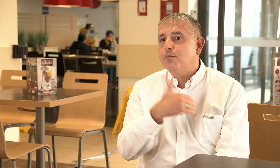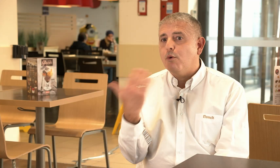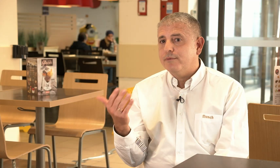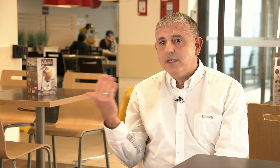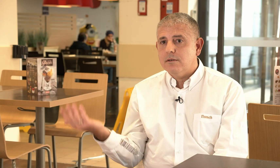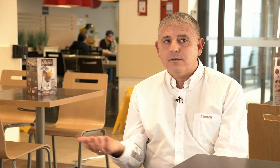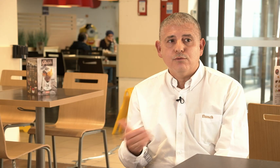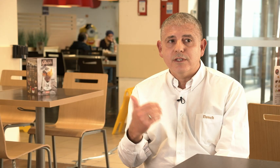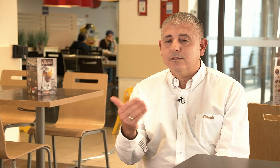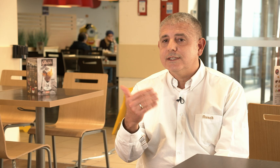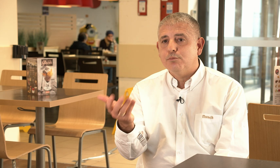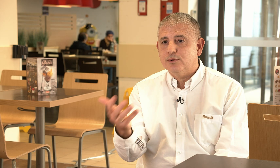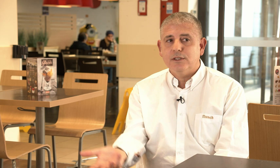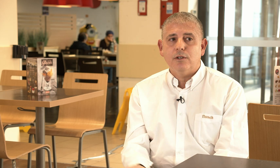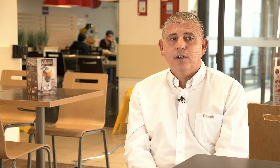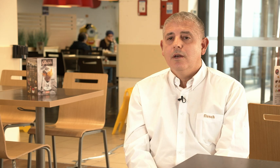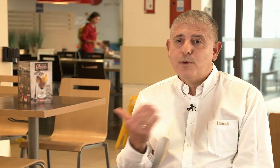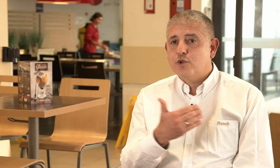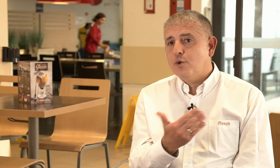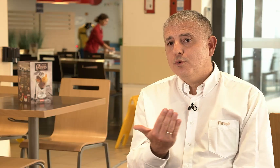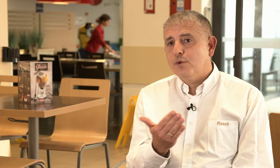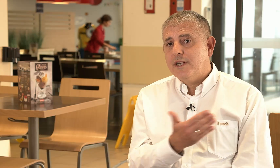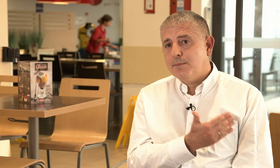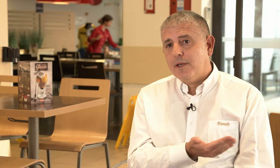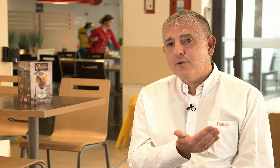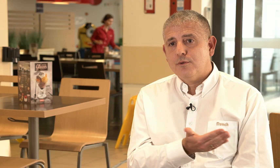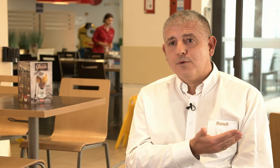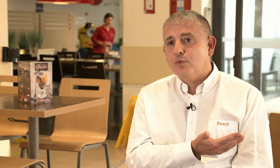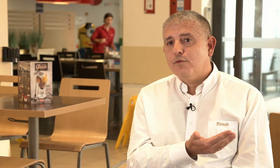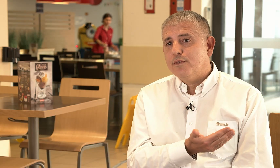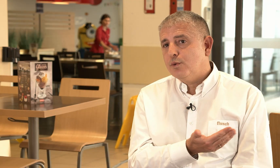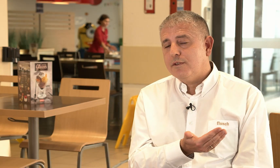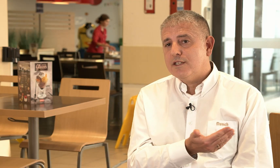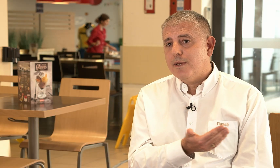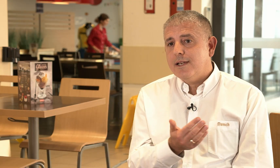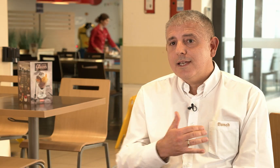tous les profils, tous les candidats possibles, et on se rend compte que l’expérience vécue avec Ismaël